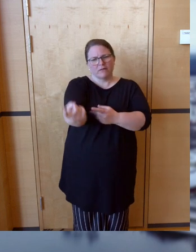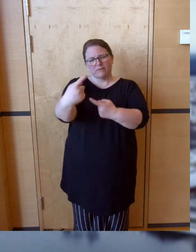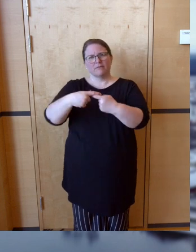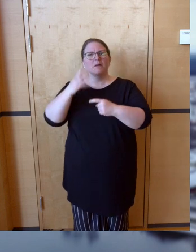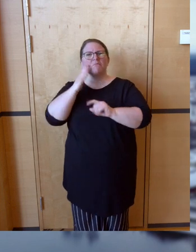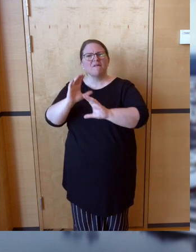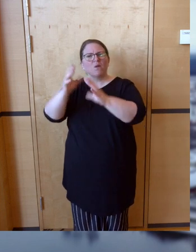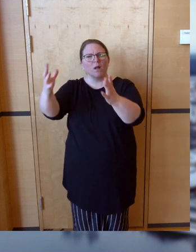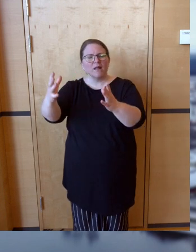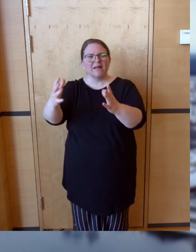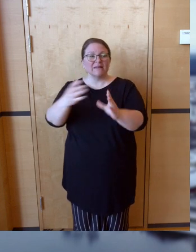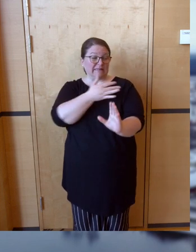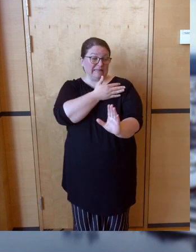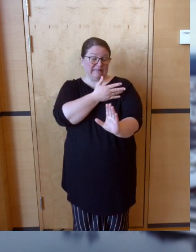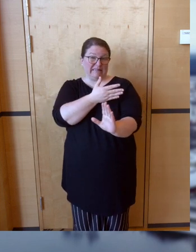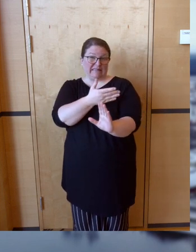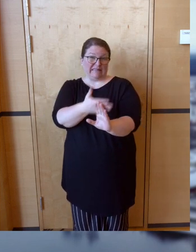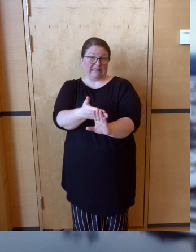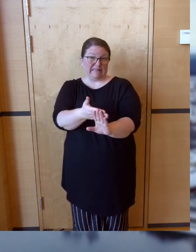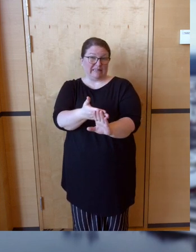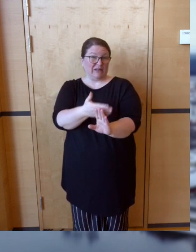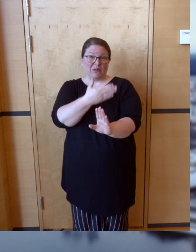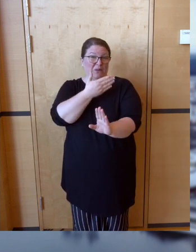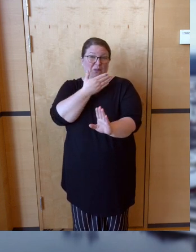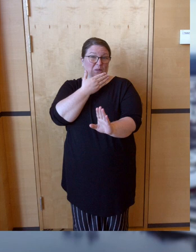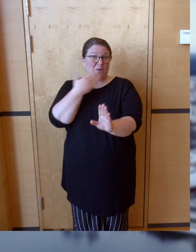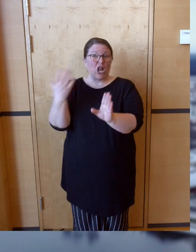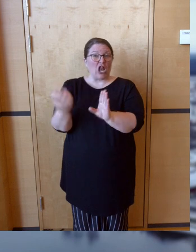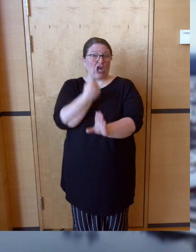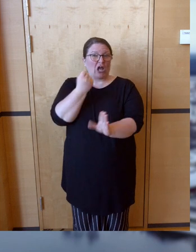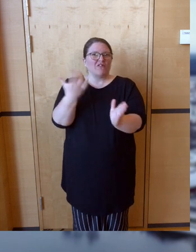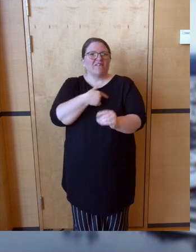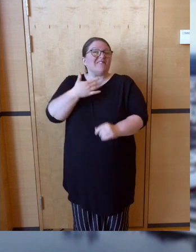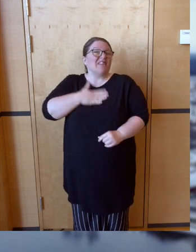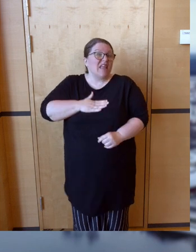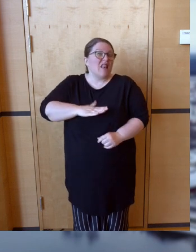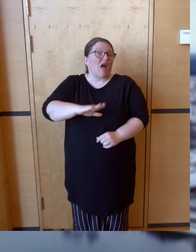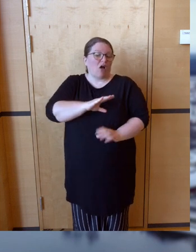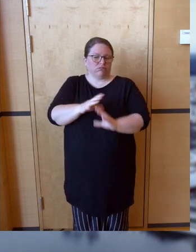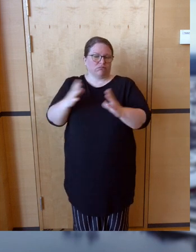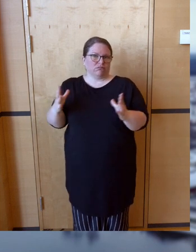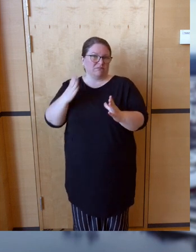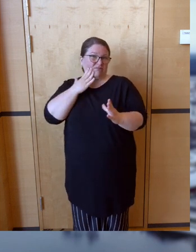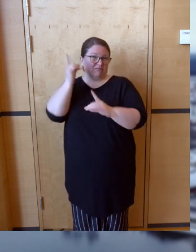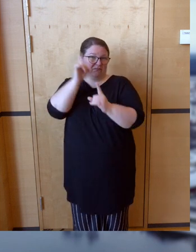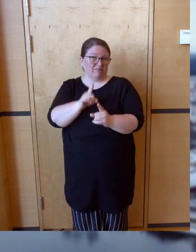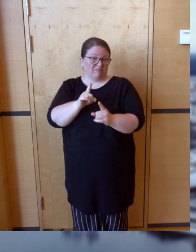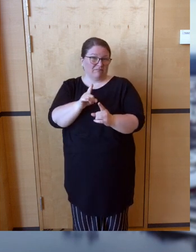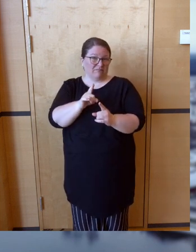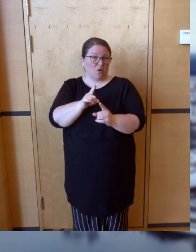Den befolkningsutveckling som vi har velat ha Och samtliga har sagt att investeringarna ska bli mindre framöver